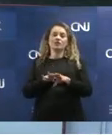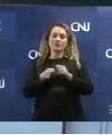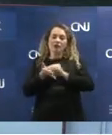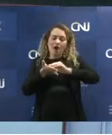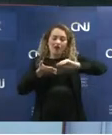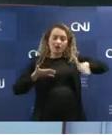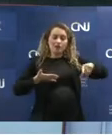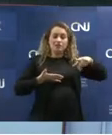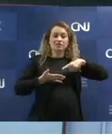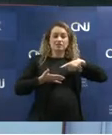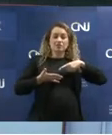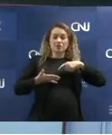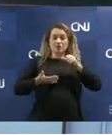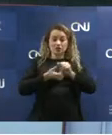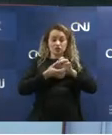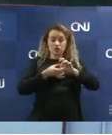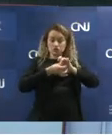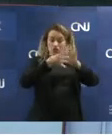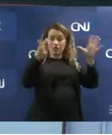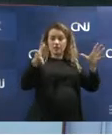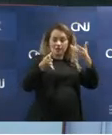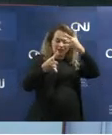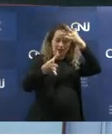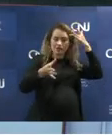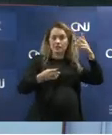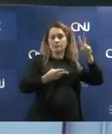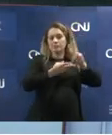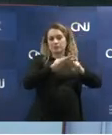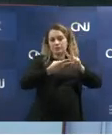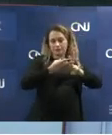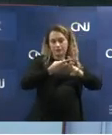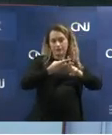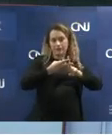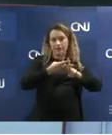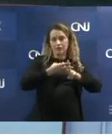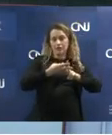em favor do apenado de maneira absolutamente irregular.